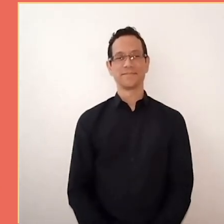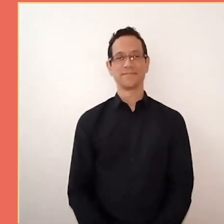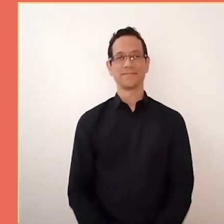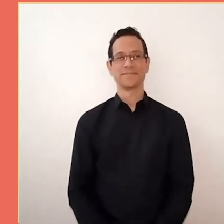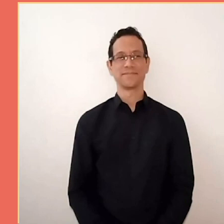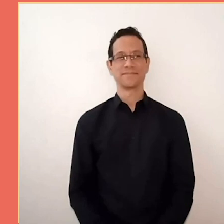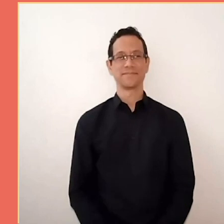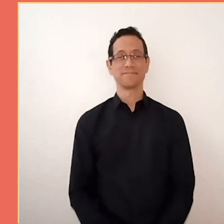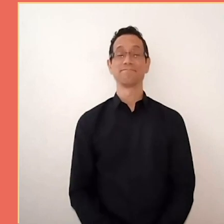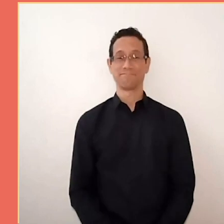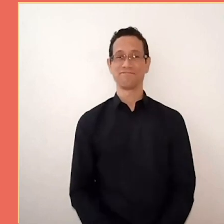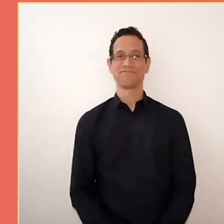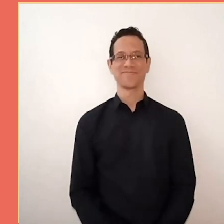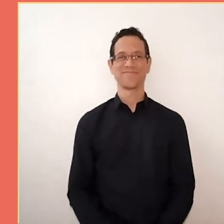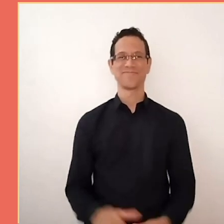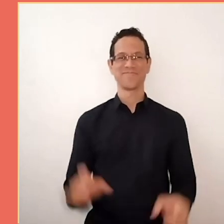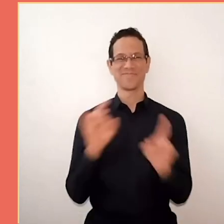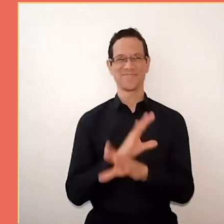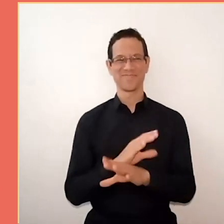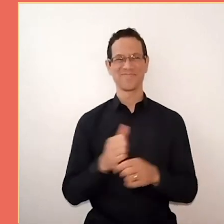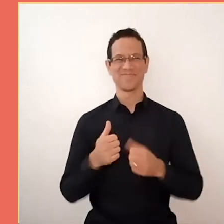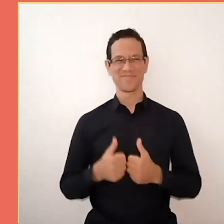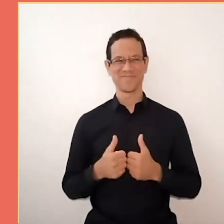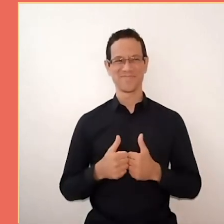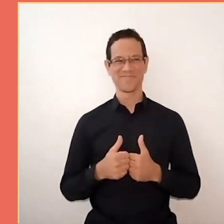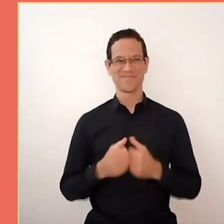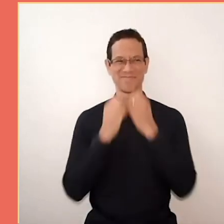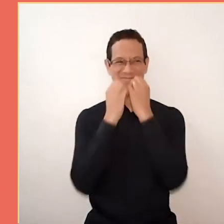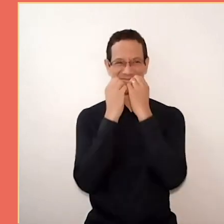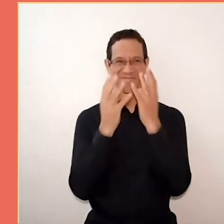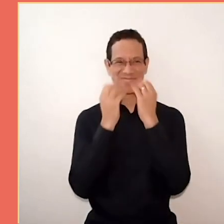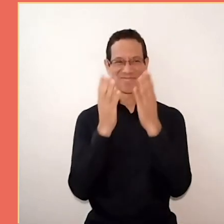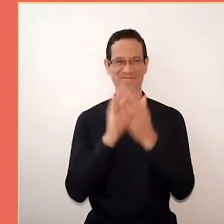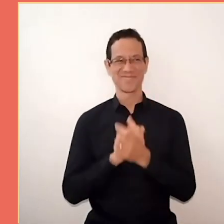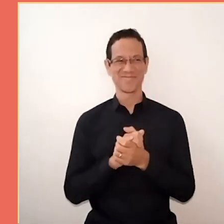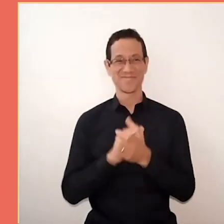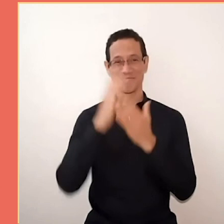Fechamos? Fechamos. Então, está bom, muito obrigada, gente.